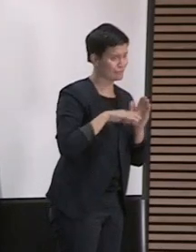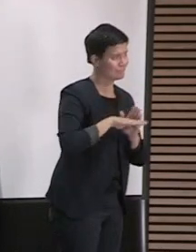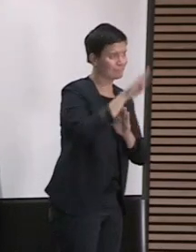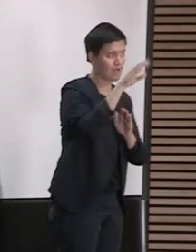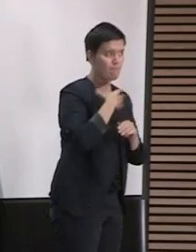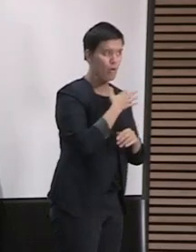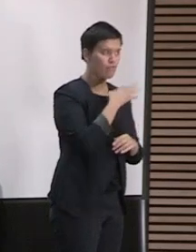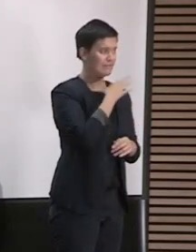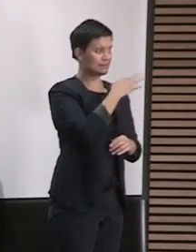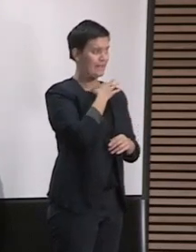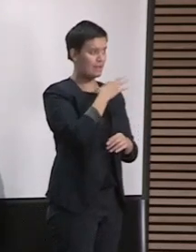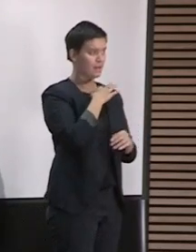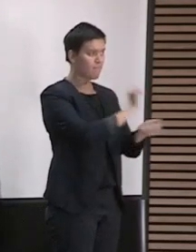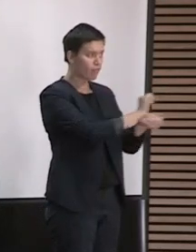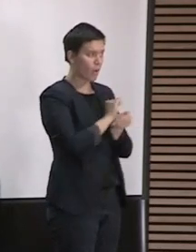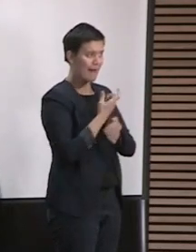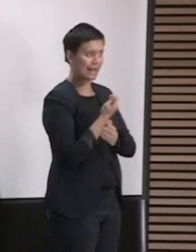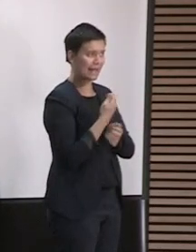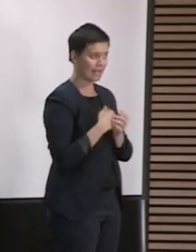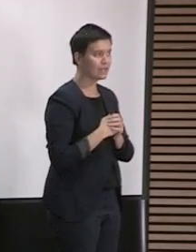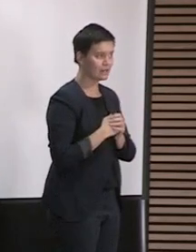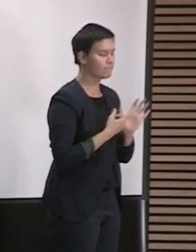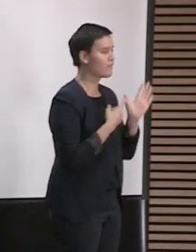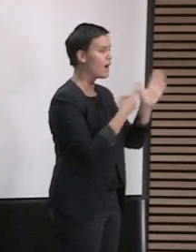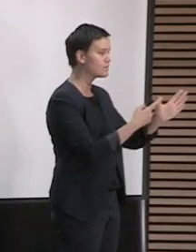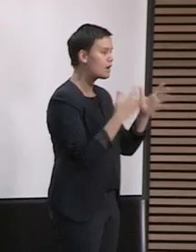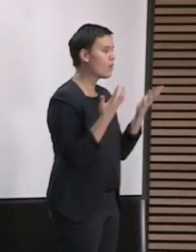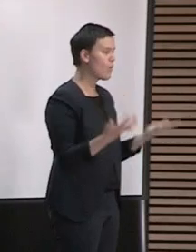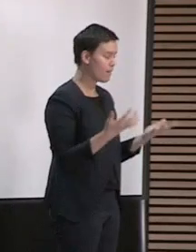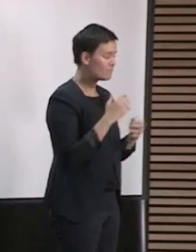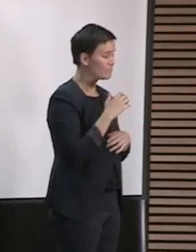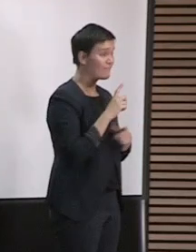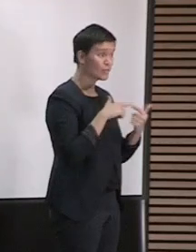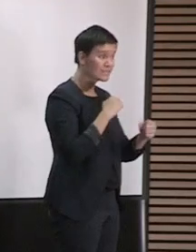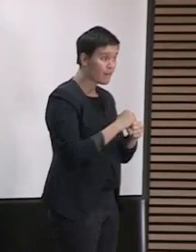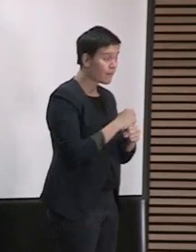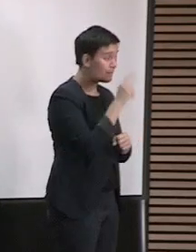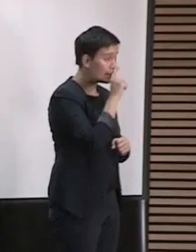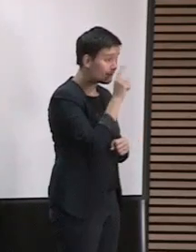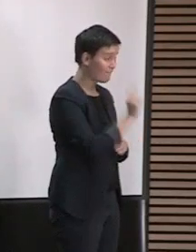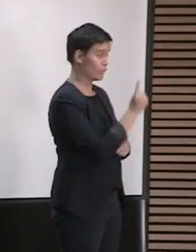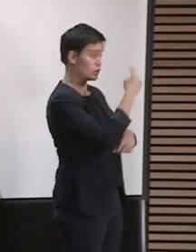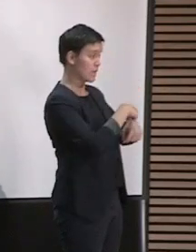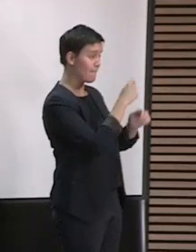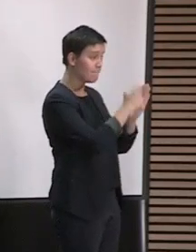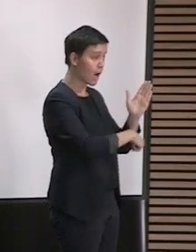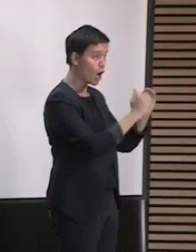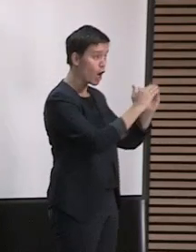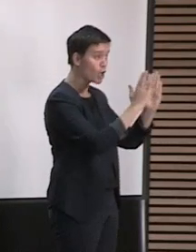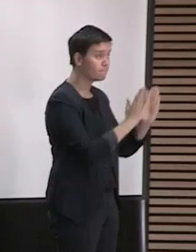LVR. He aha te awangawanga katoa mo tena? He tino hika te titiro ka titiro koe ki te